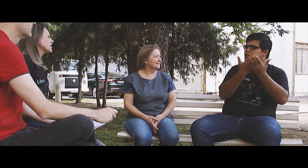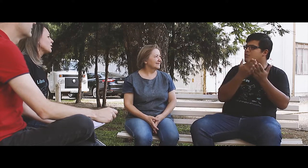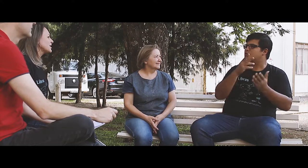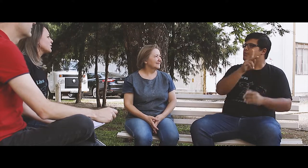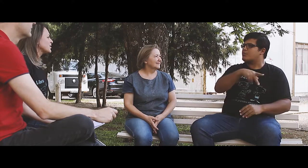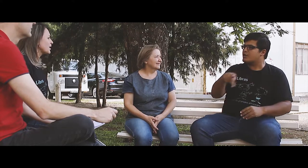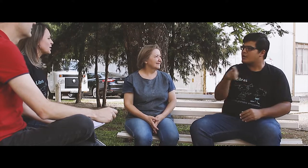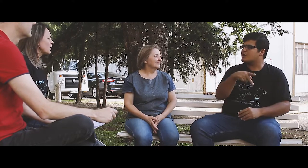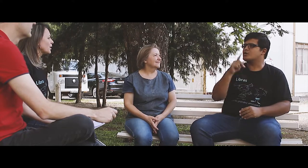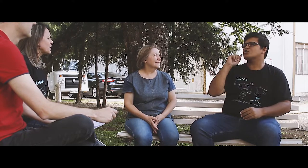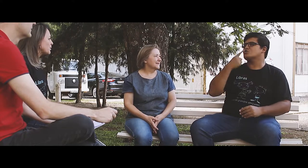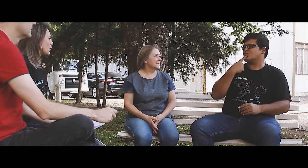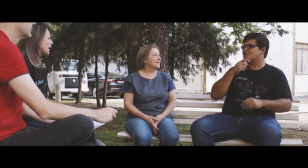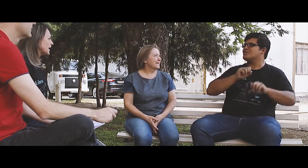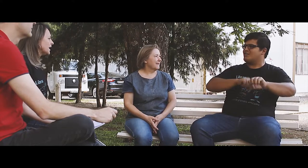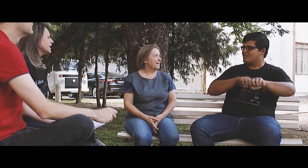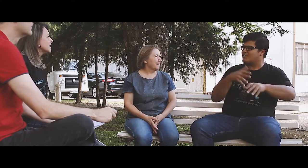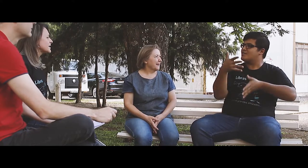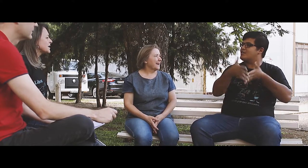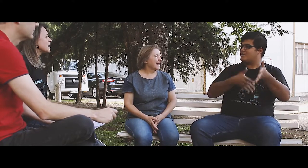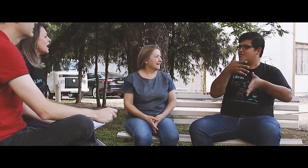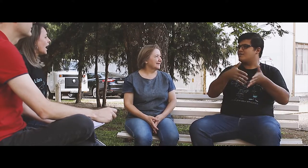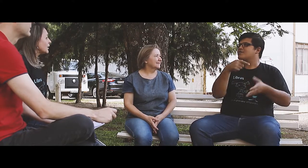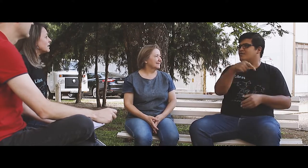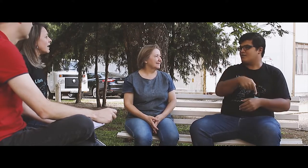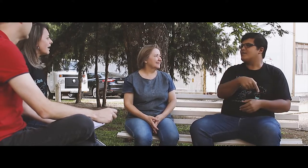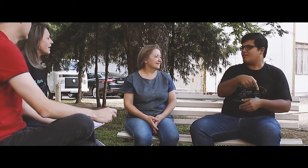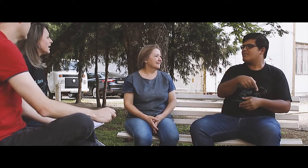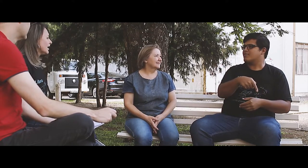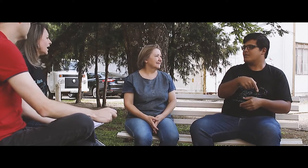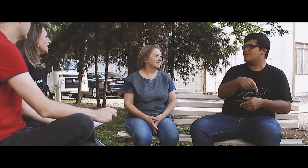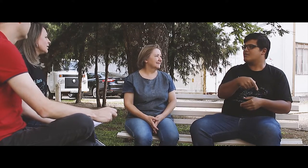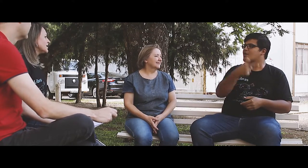a escola São José uma escola municipal para crianças onde tem a língua de